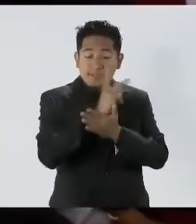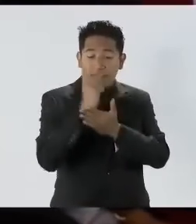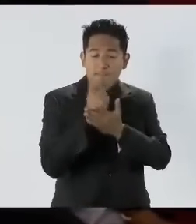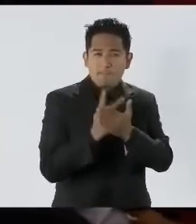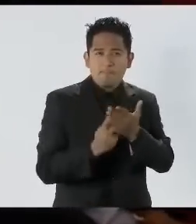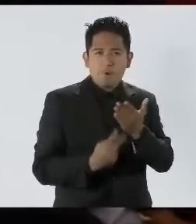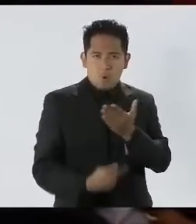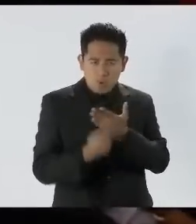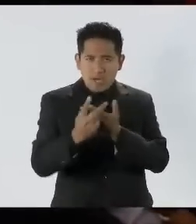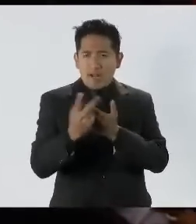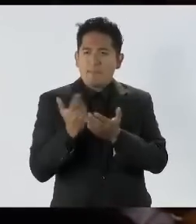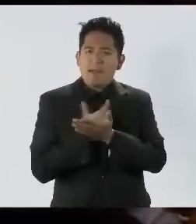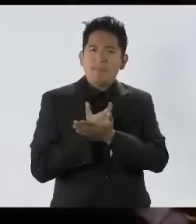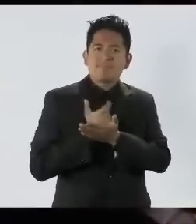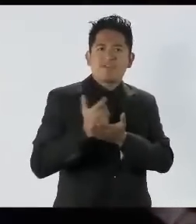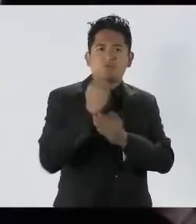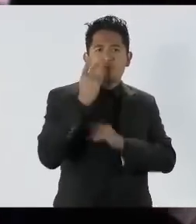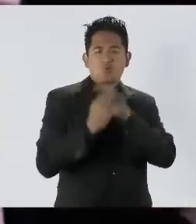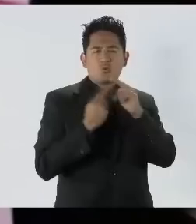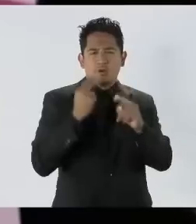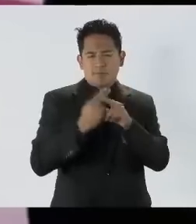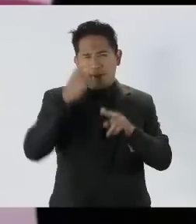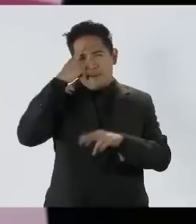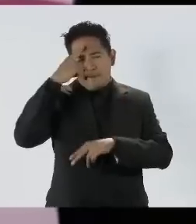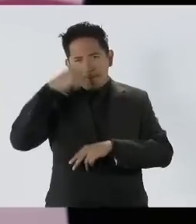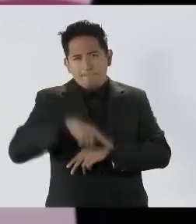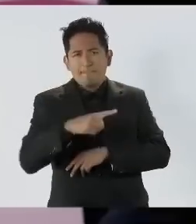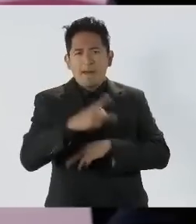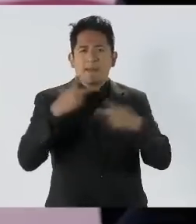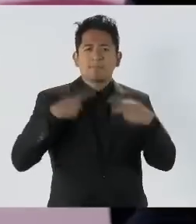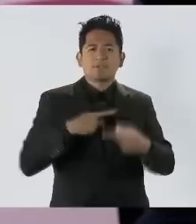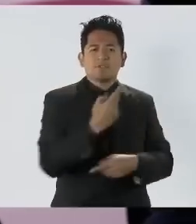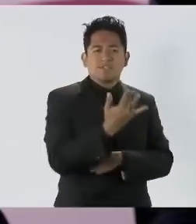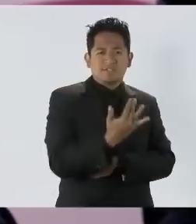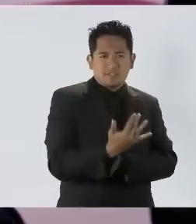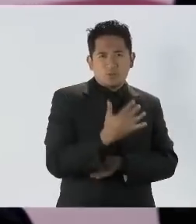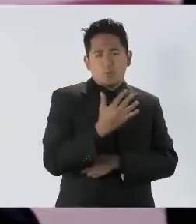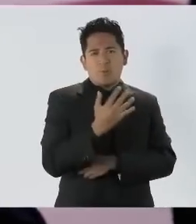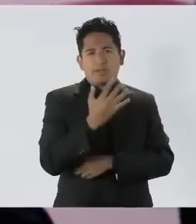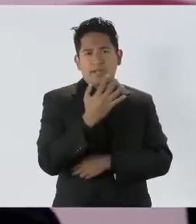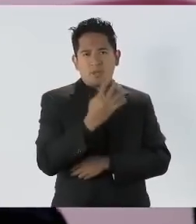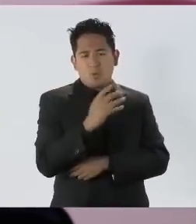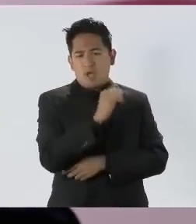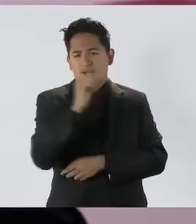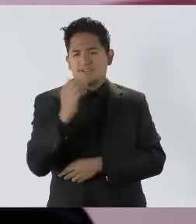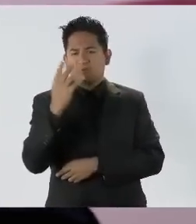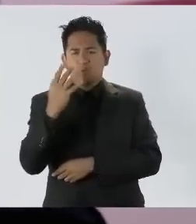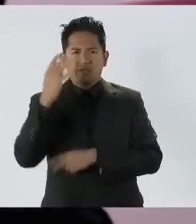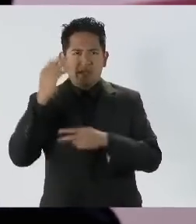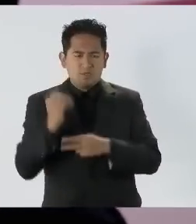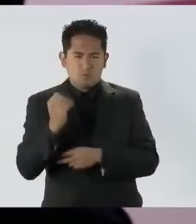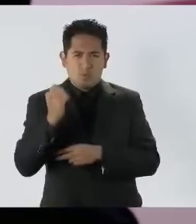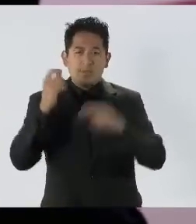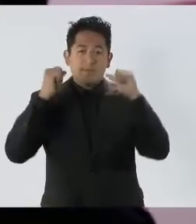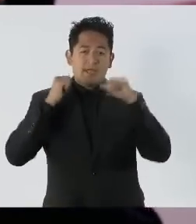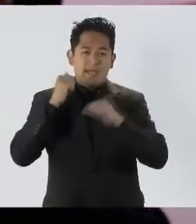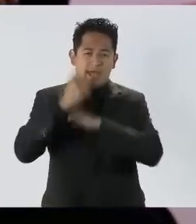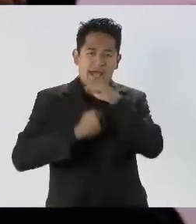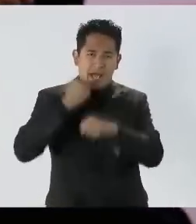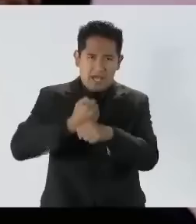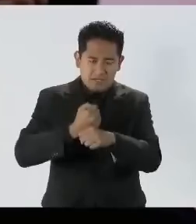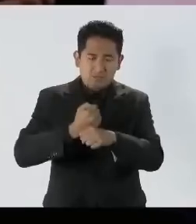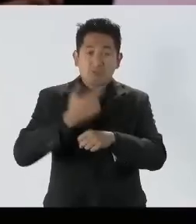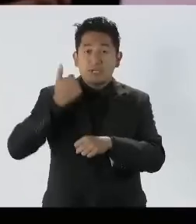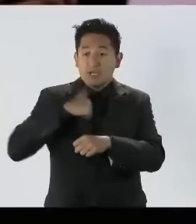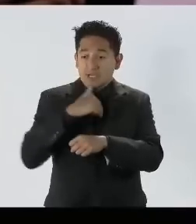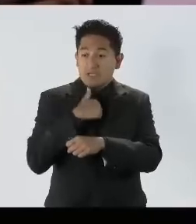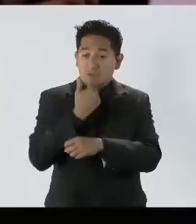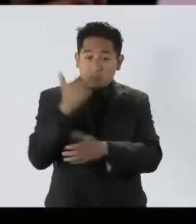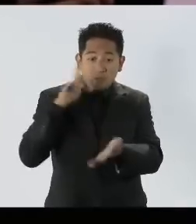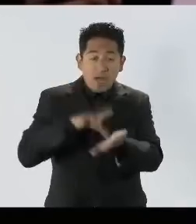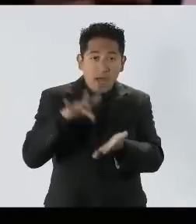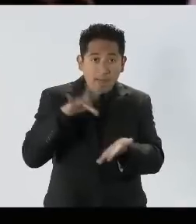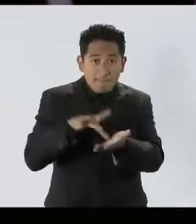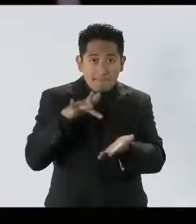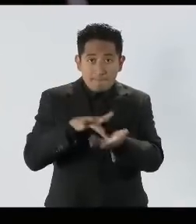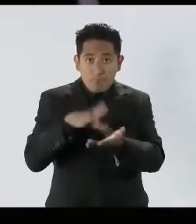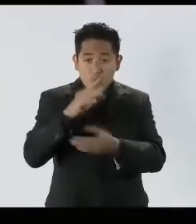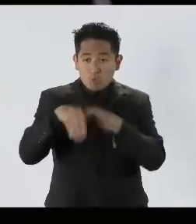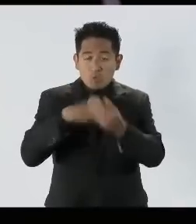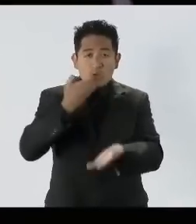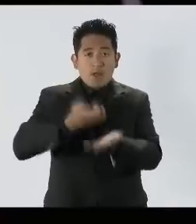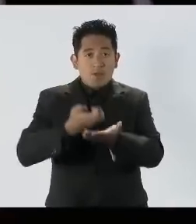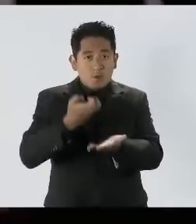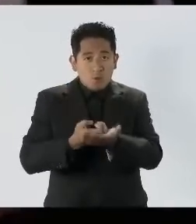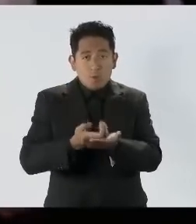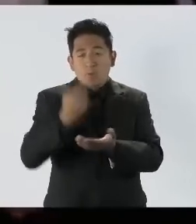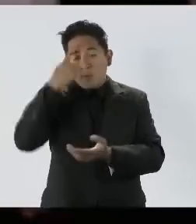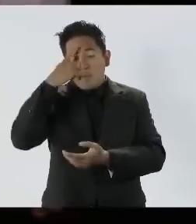personas de 57 a 9 años en el cual brindamos apoyo económico en estos 100 días a 20,000 personas en